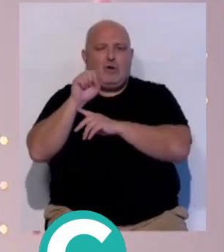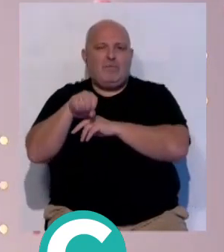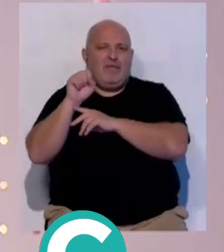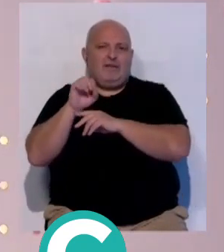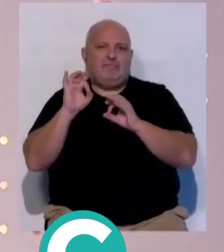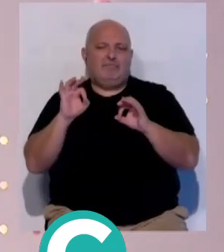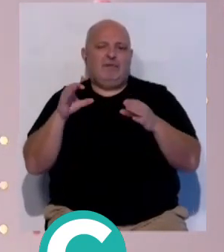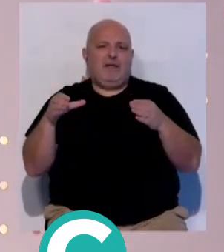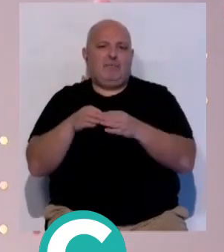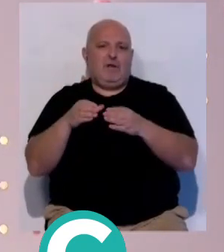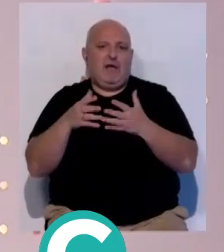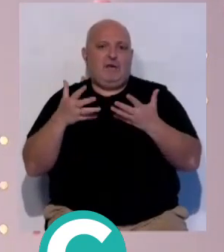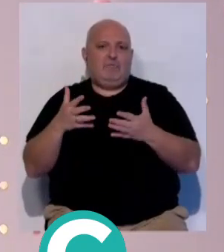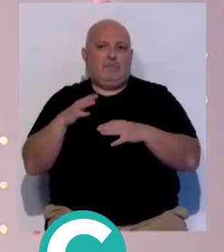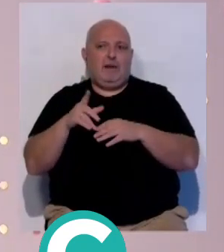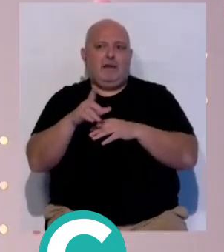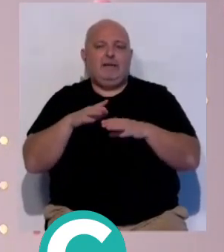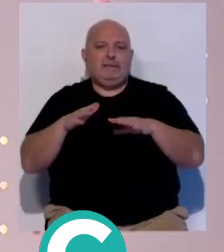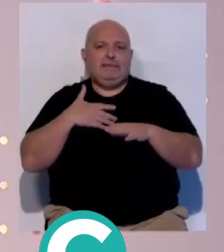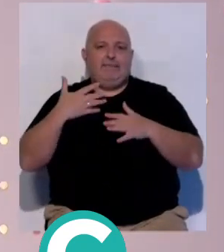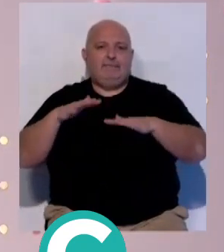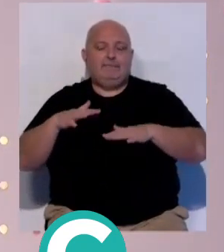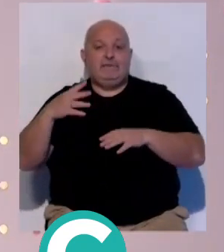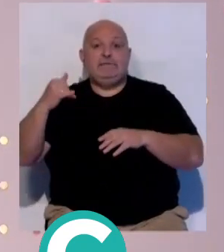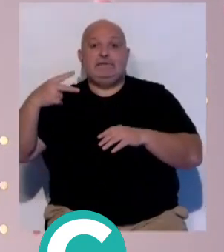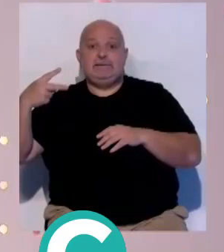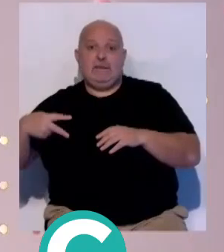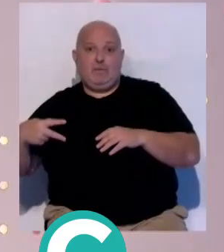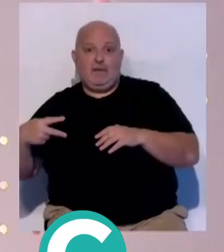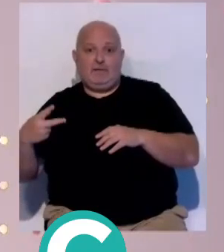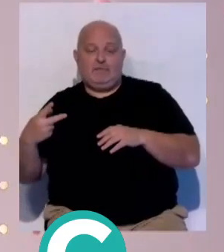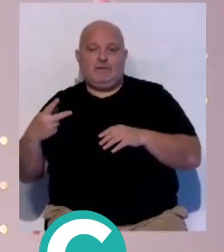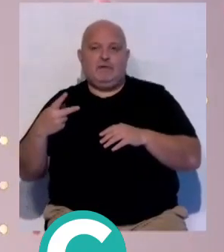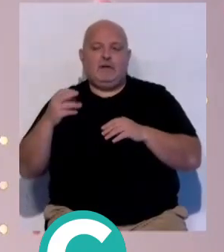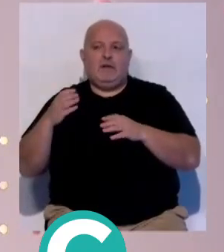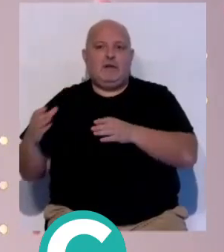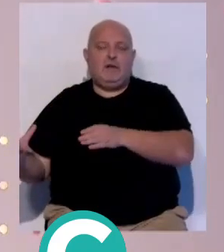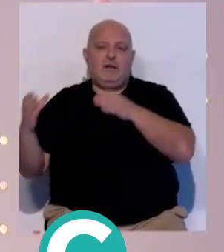parte de la plantilla actual para que permanezca en segunda y retornar la temporada si es posible